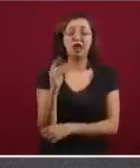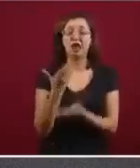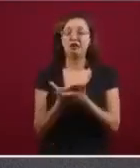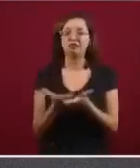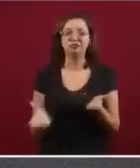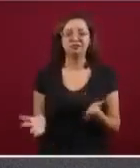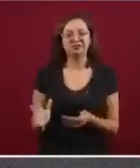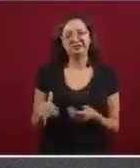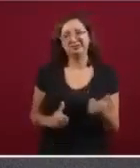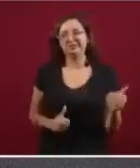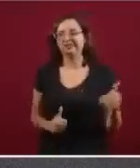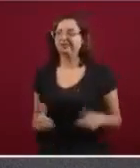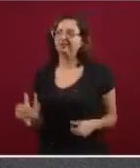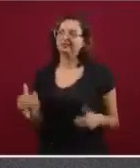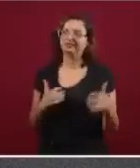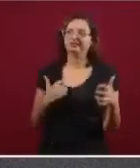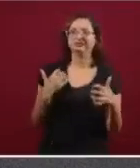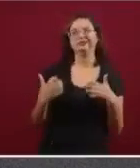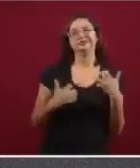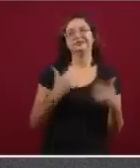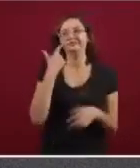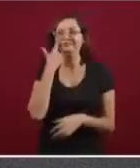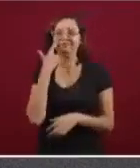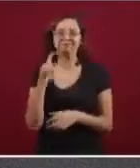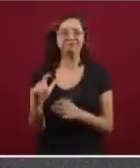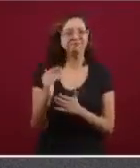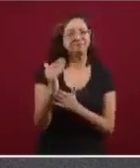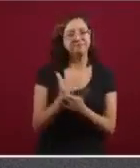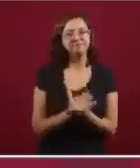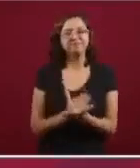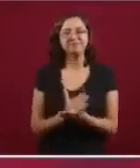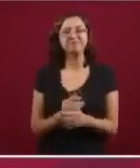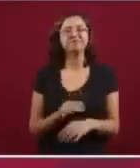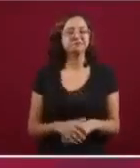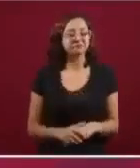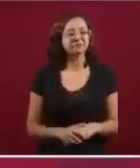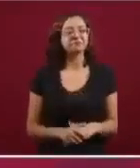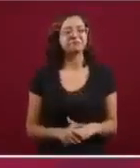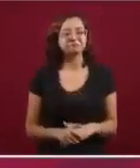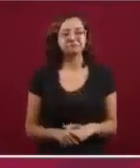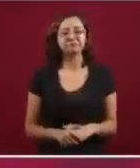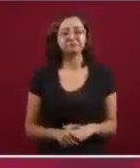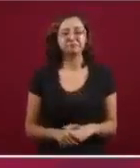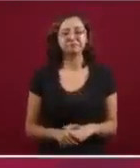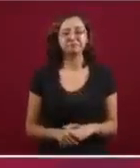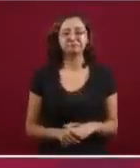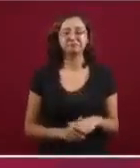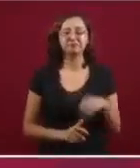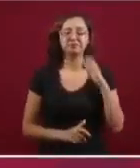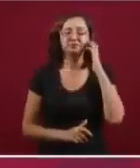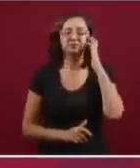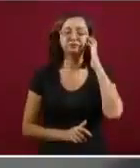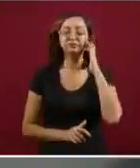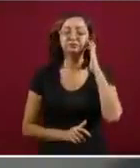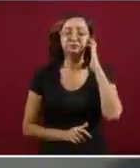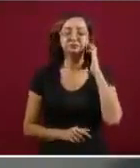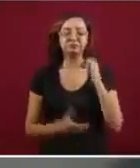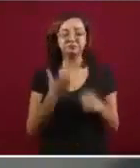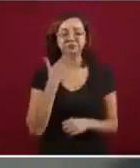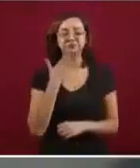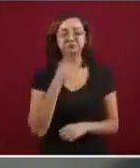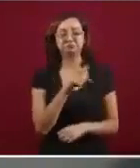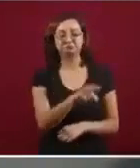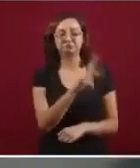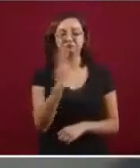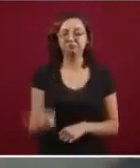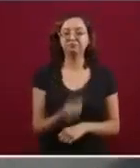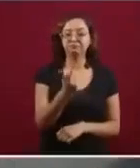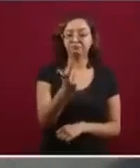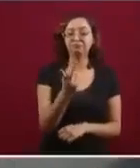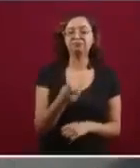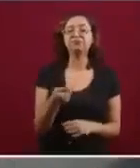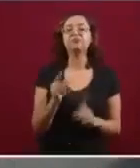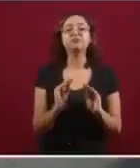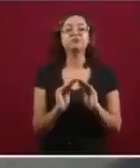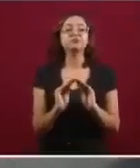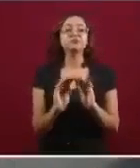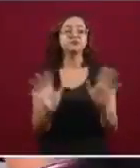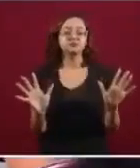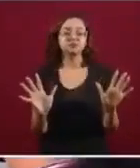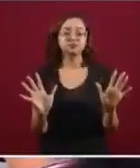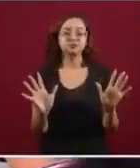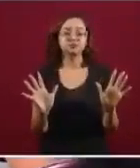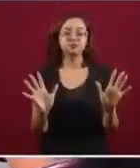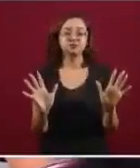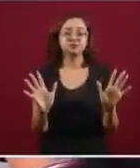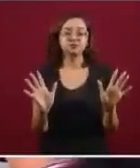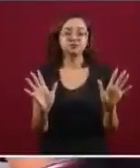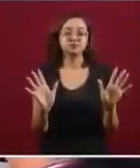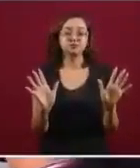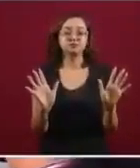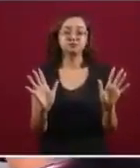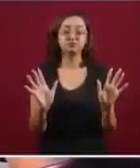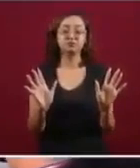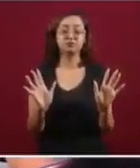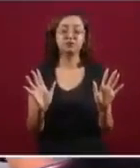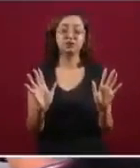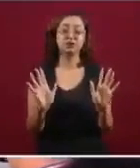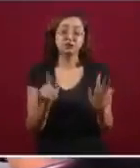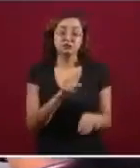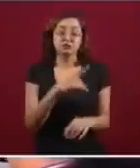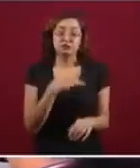Entonces, qué bien que tocaste este tema. Claro, no vayan a sentirse, me van a decir